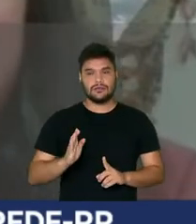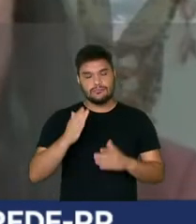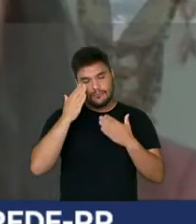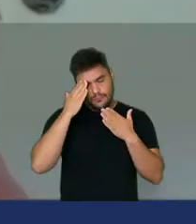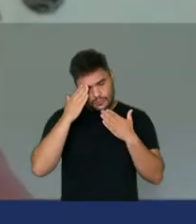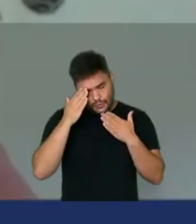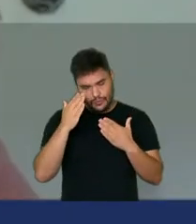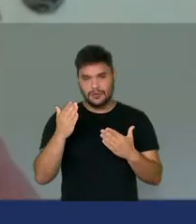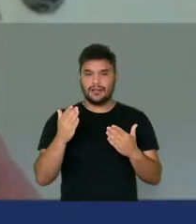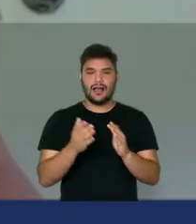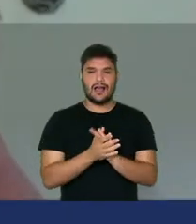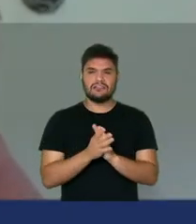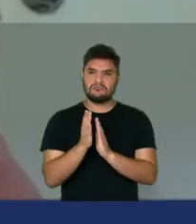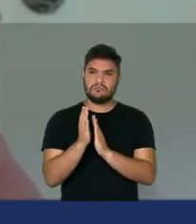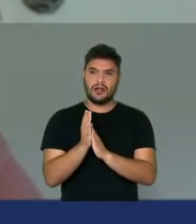SENTIDO DE ATENDER A SOCIEDADE BRASILEIRA. OBRIGADA E